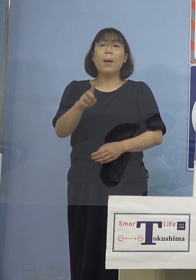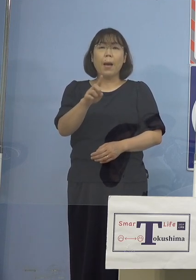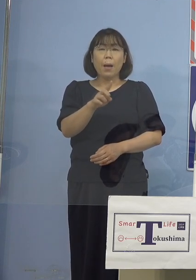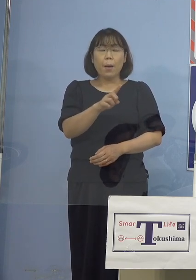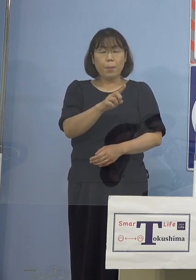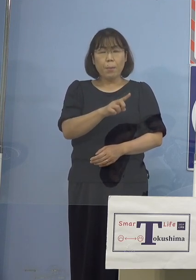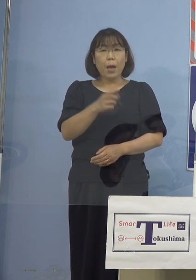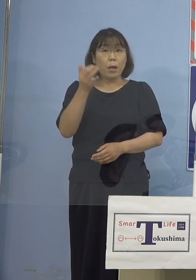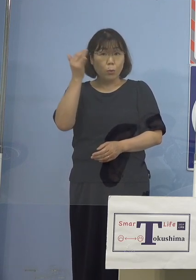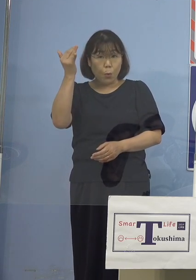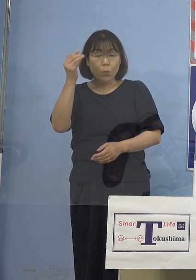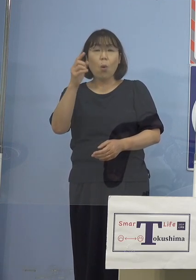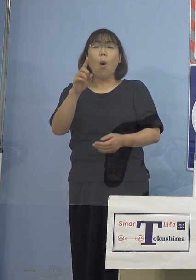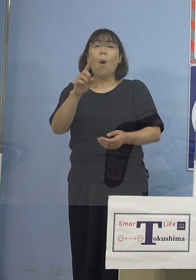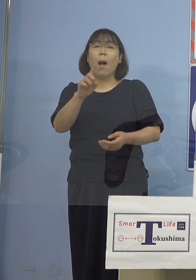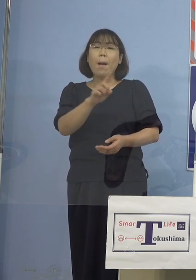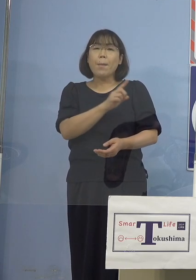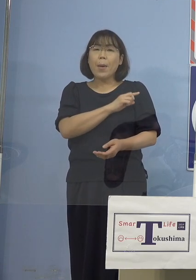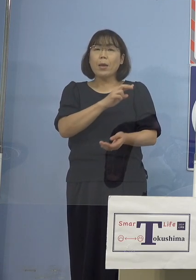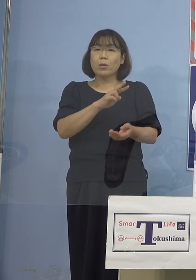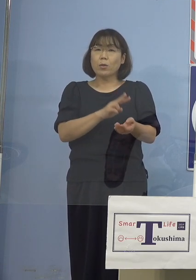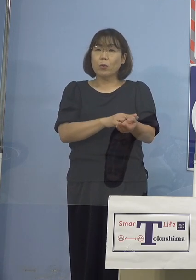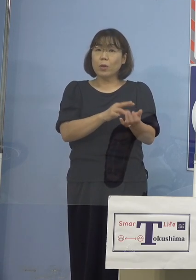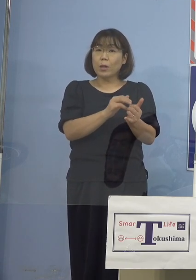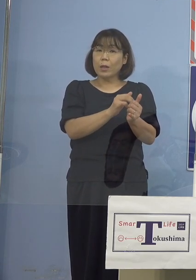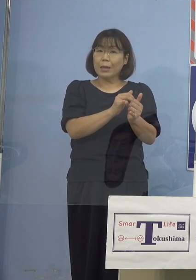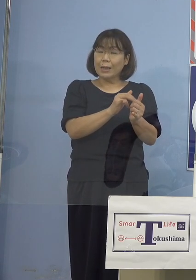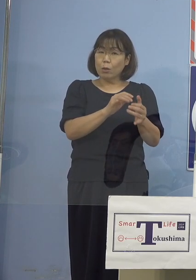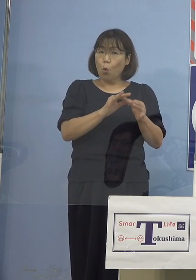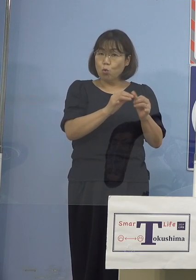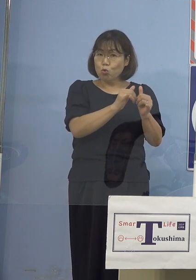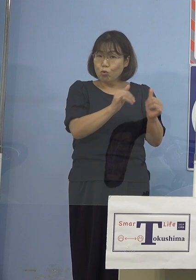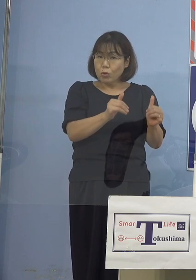次に高齢者の皆様方へ 順次移行してくると思うんですが